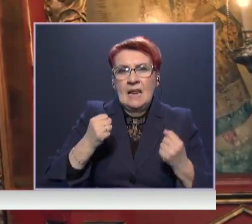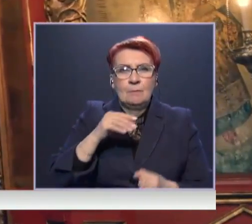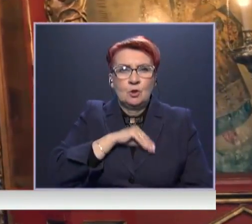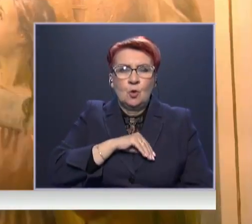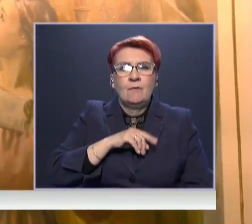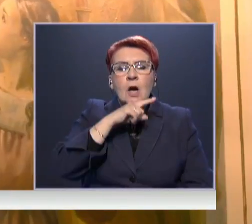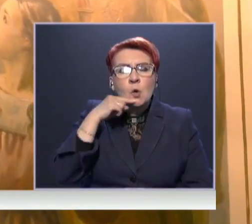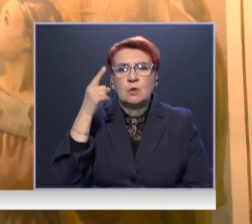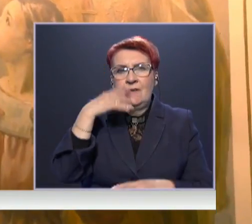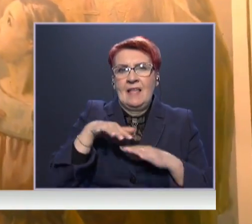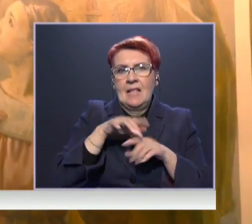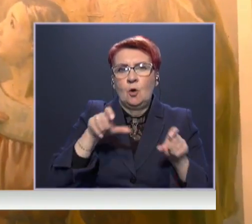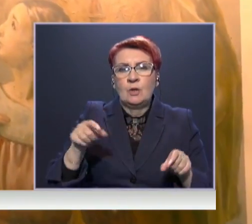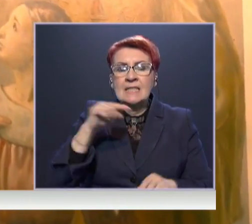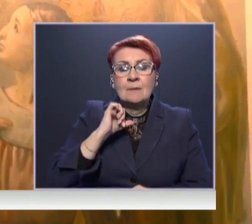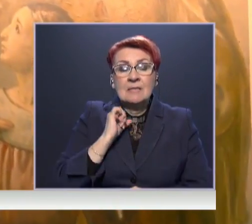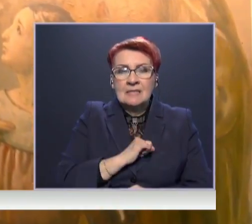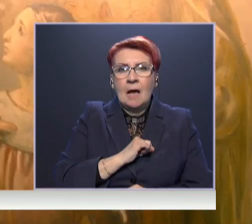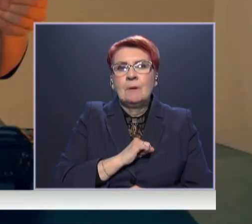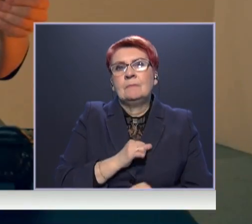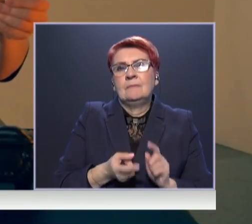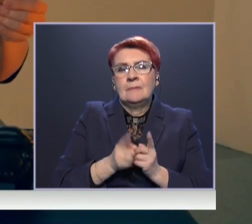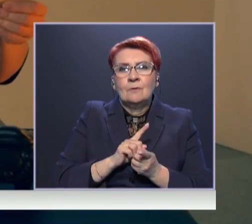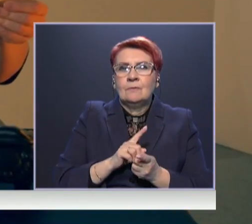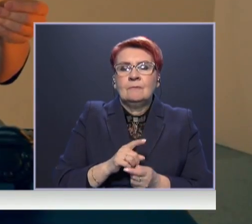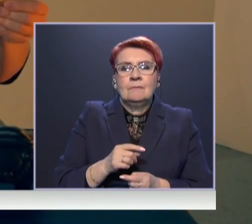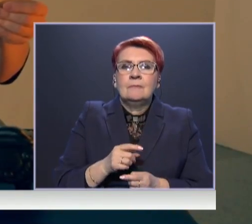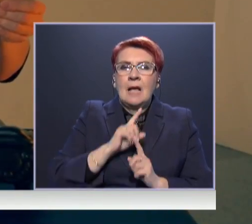народа И тем самым становится особенно актуальной в настоящее